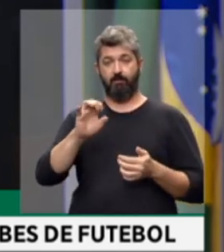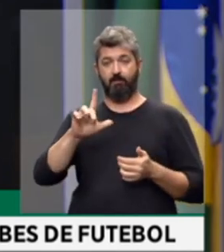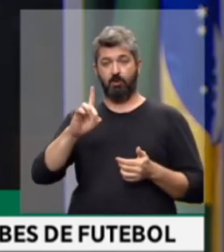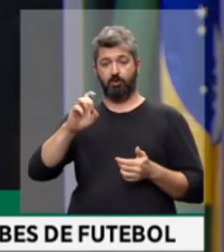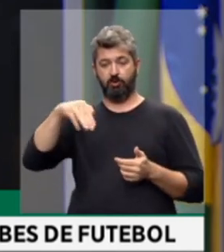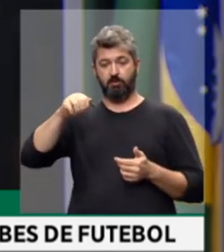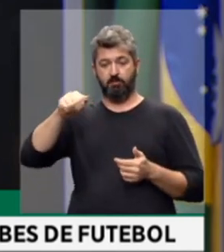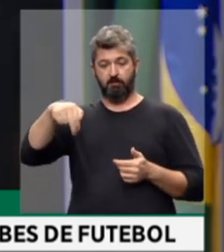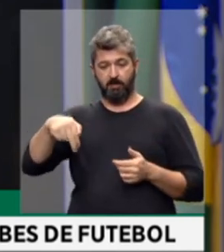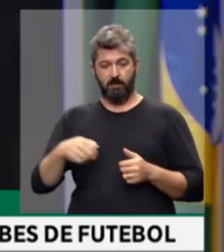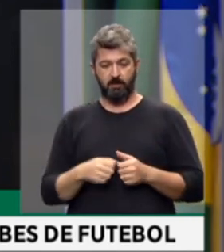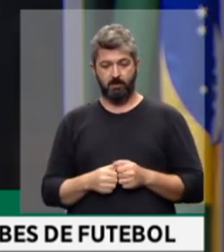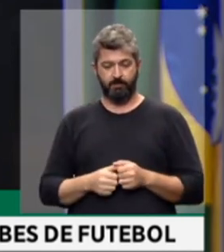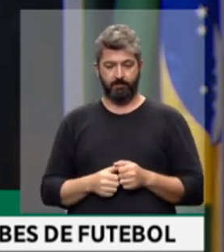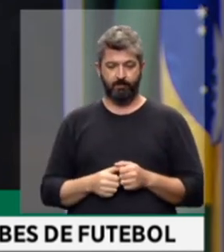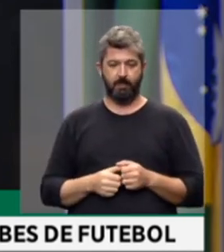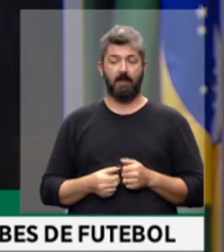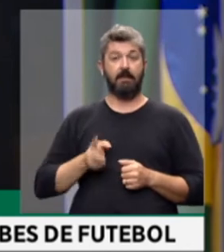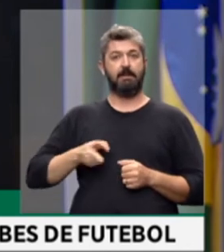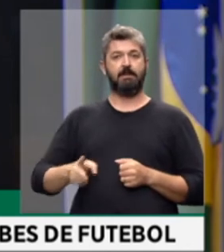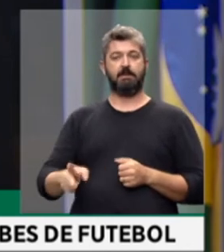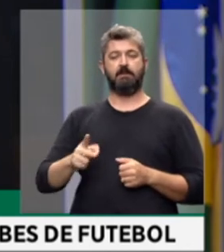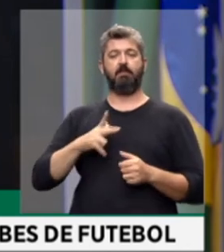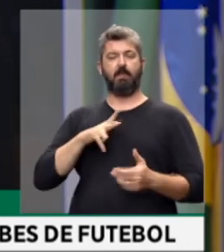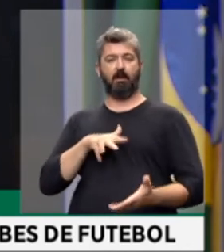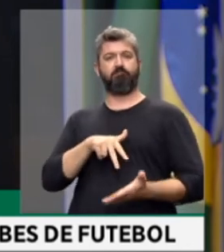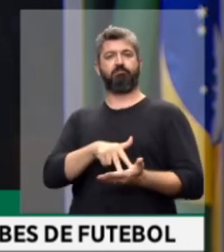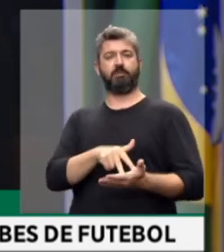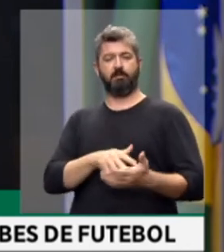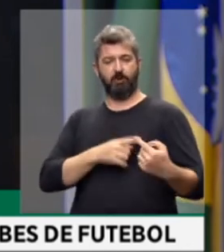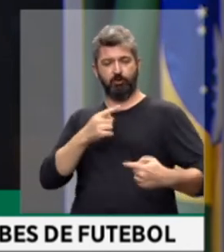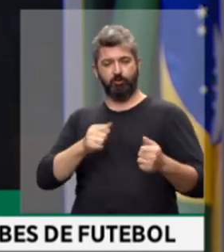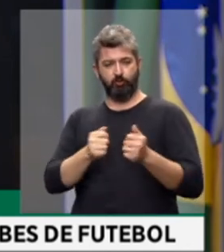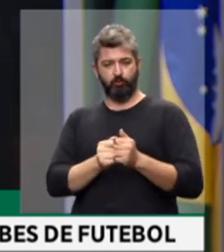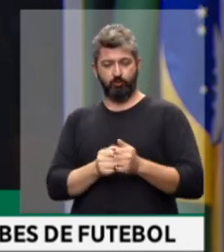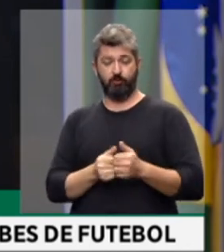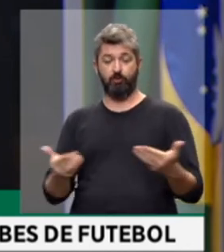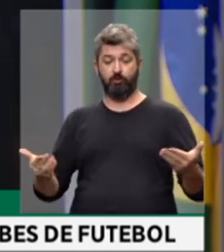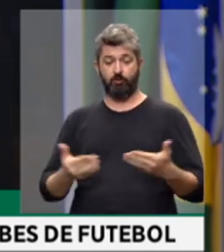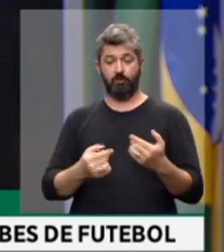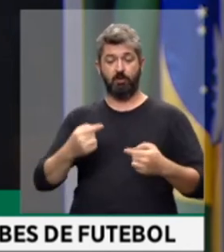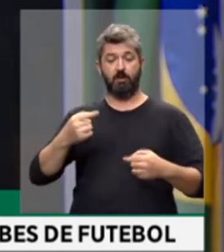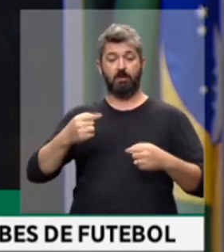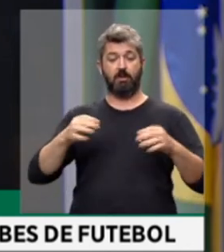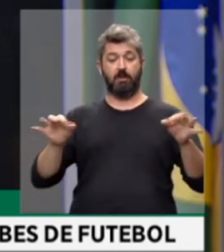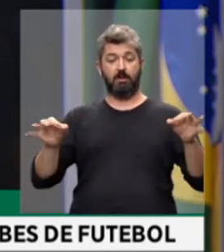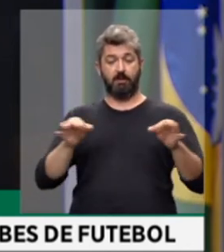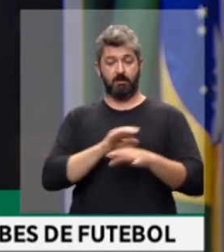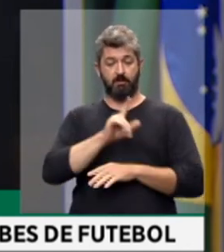CABOCLO, PARABÉNS AO SECRETÁRIO GERAL WALTER FELDMAN, QUE TAMBÉM SEMPRE ESTÁ É FRENTE DESSAS